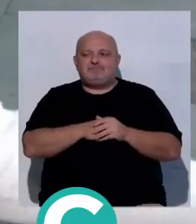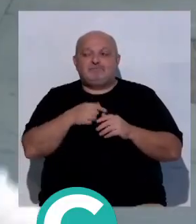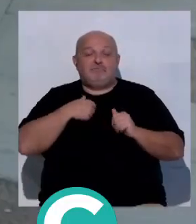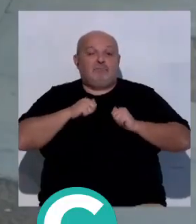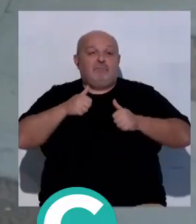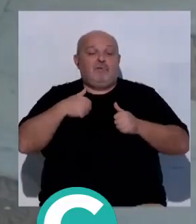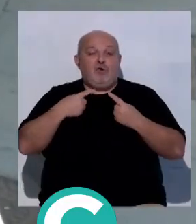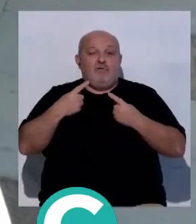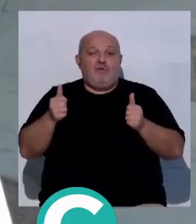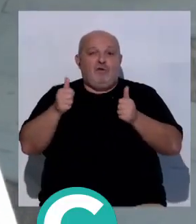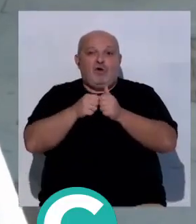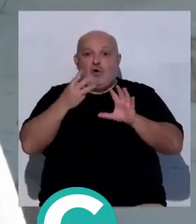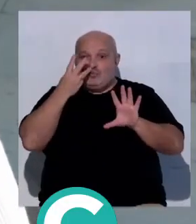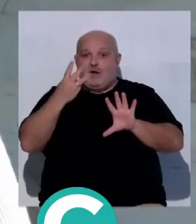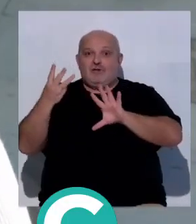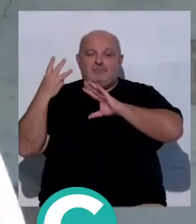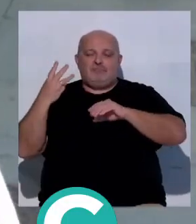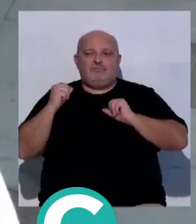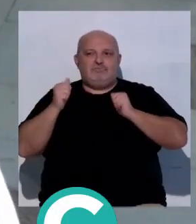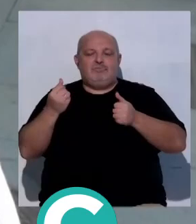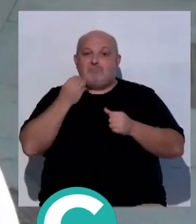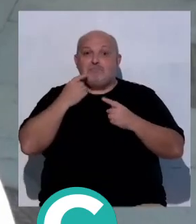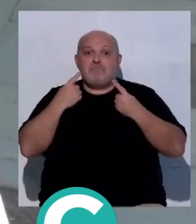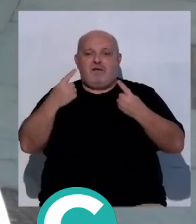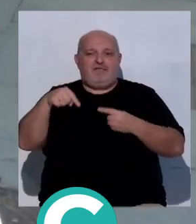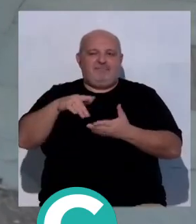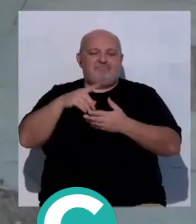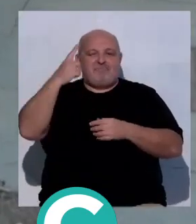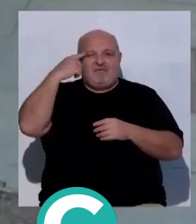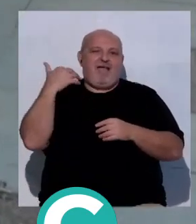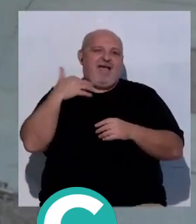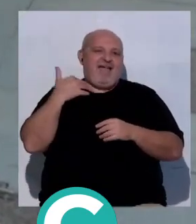mi novio hace 8 años y la primera vez que me trajo a comer con él fue a la huella que compramos aquí